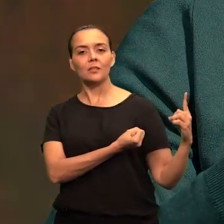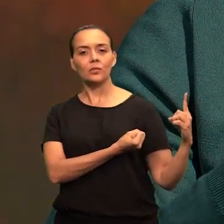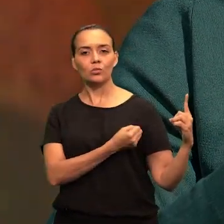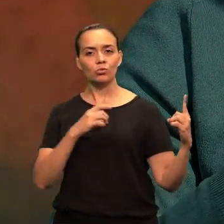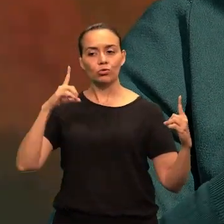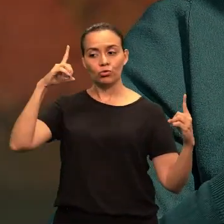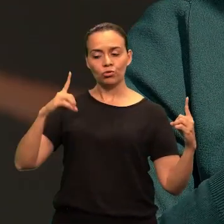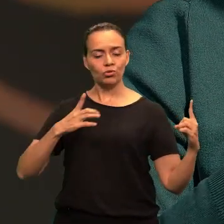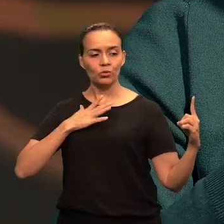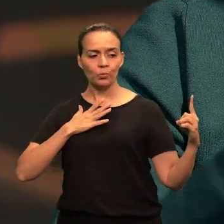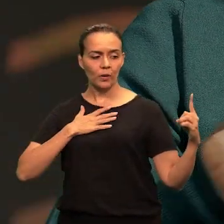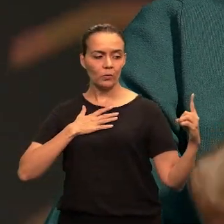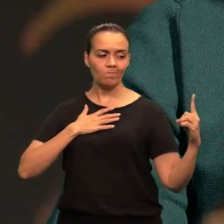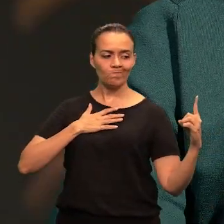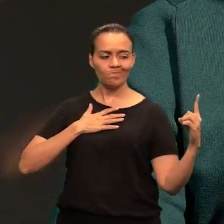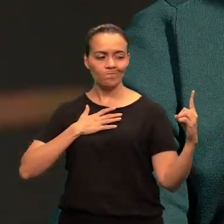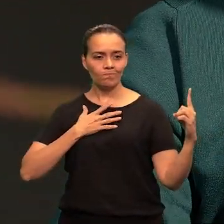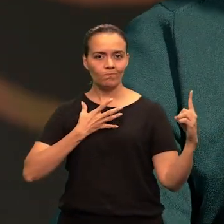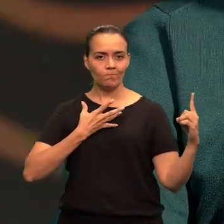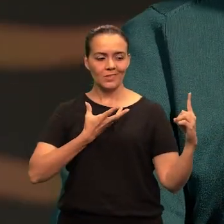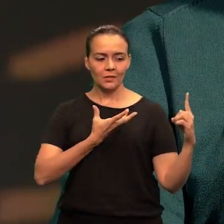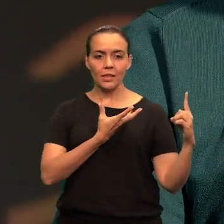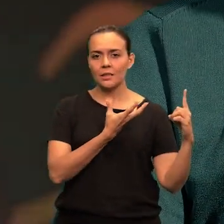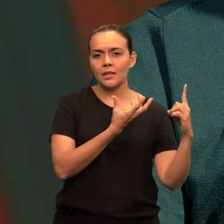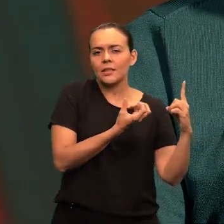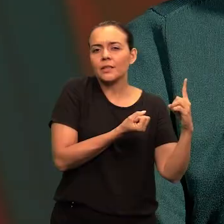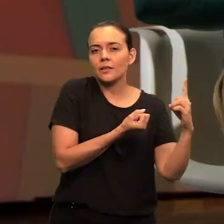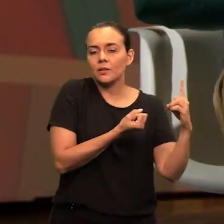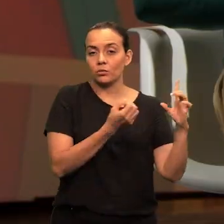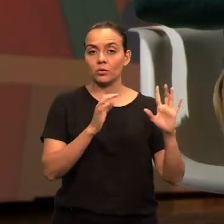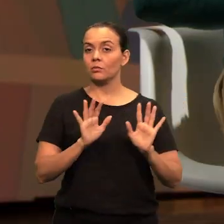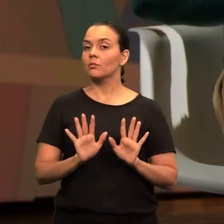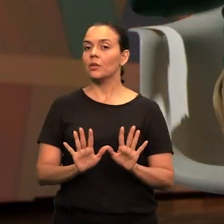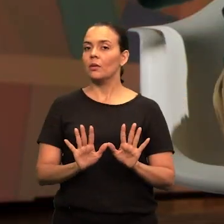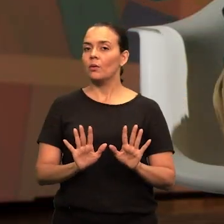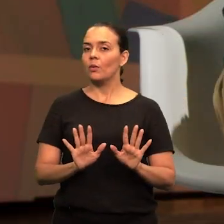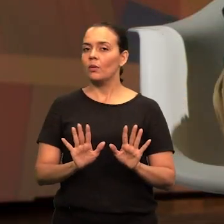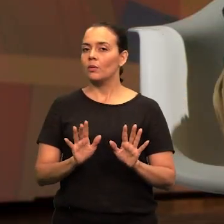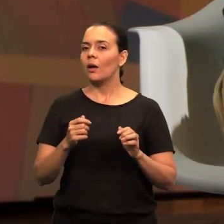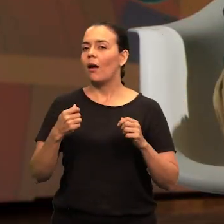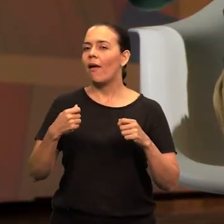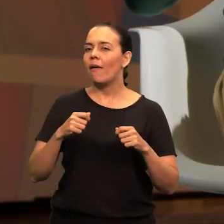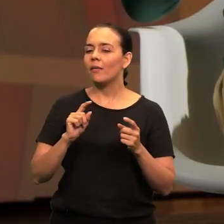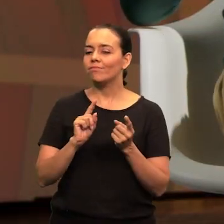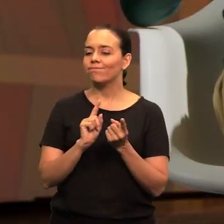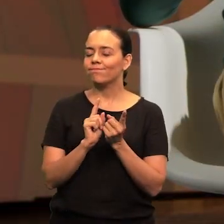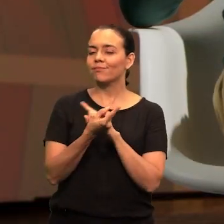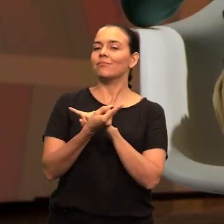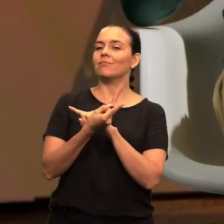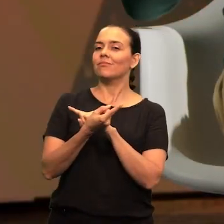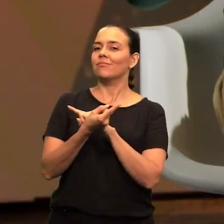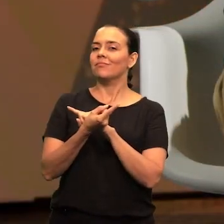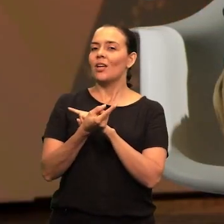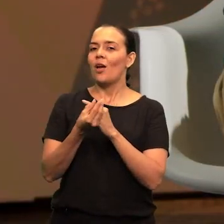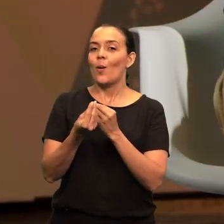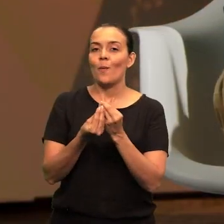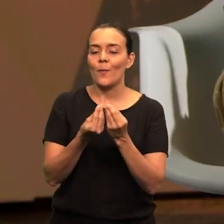os meus direitos, está representado na vontade dele. Então, esse é o grande paradoxo em relação